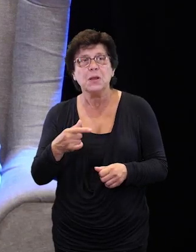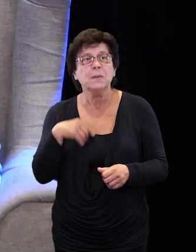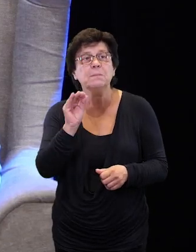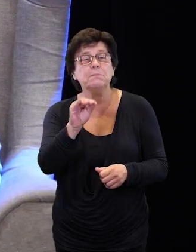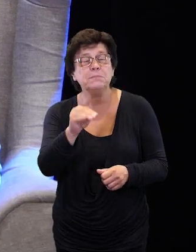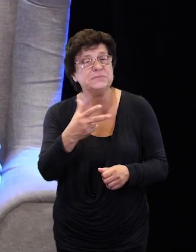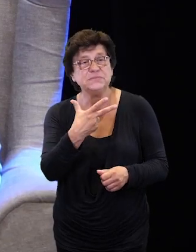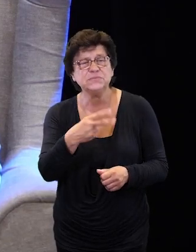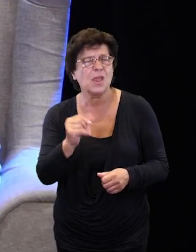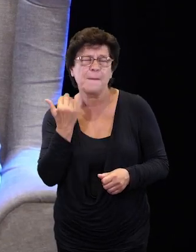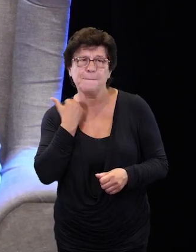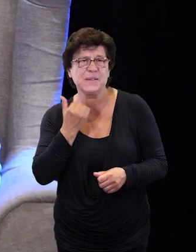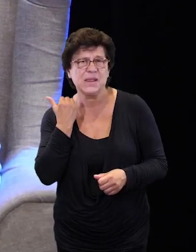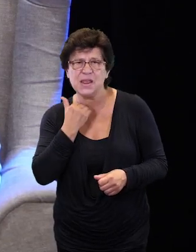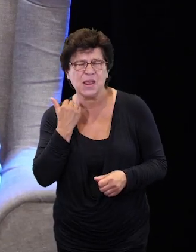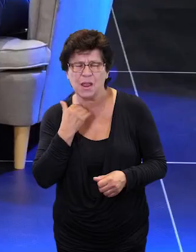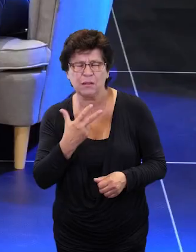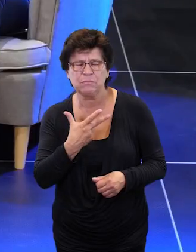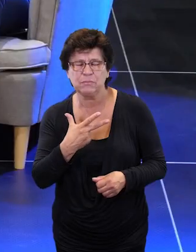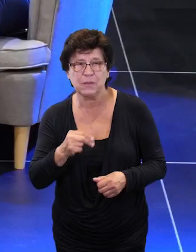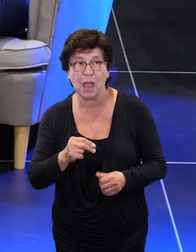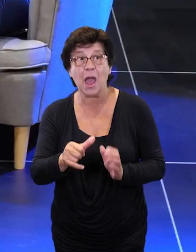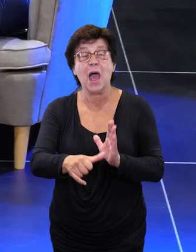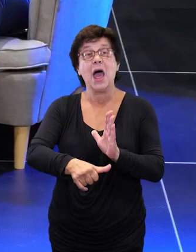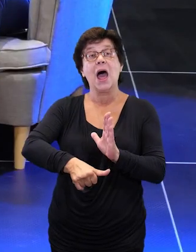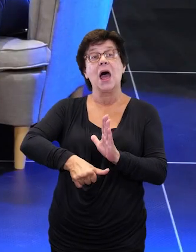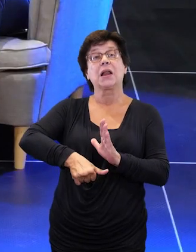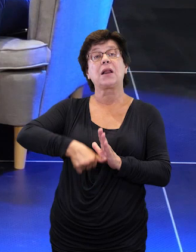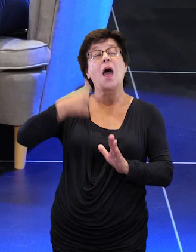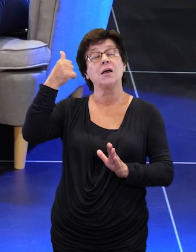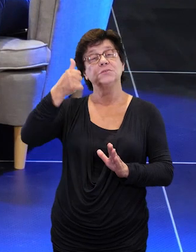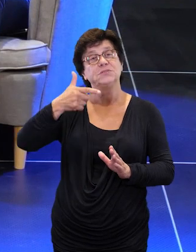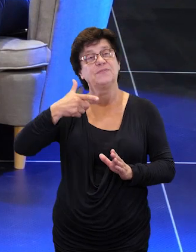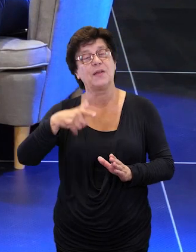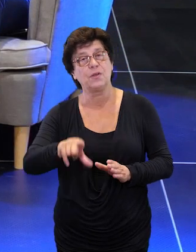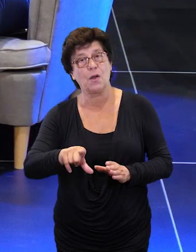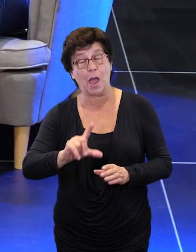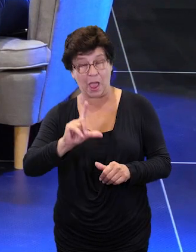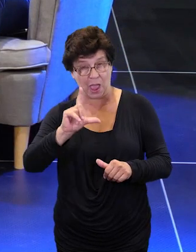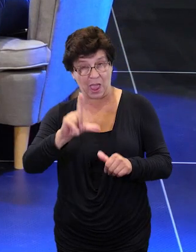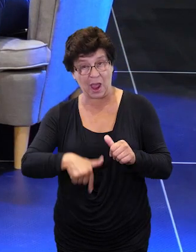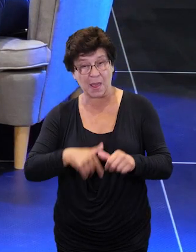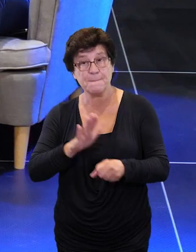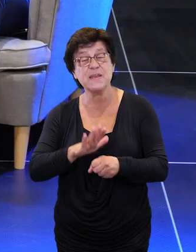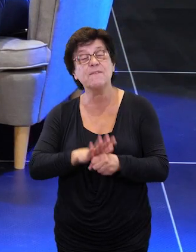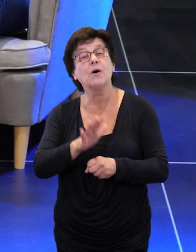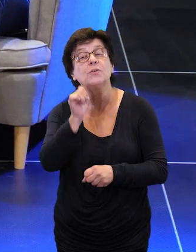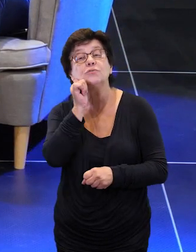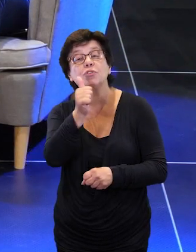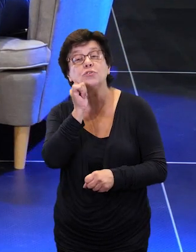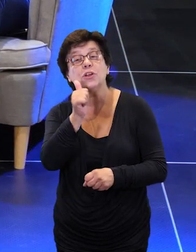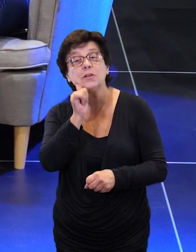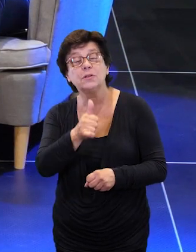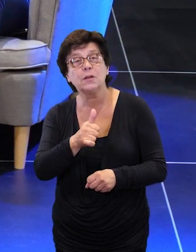Tylko raz na dwa tygodnie. Ale piwo to już codziennie. Codziennie. No bo on nie uznaje piwa za alkohol.